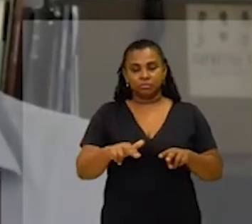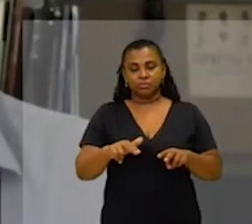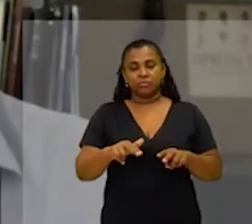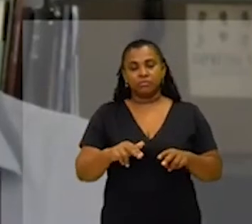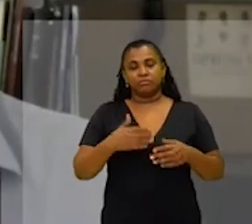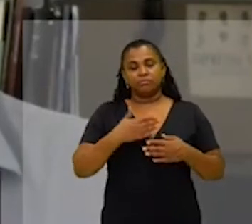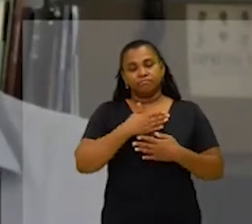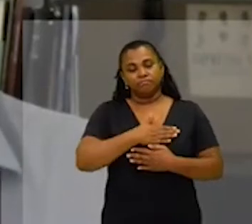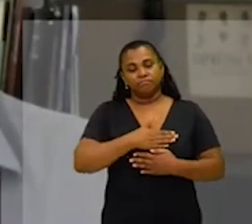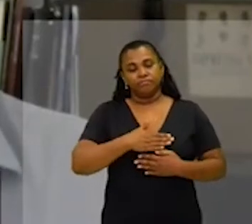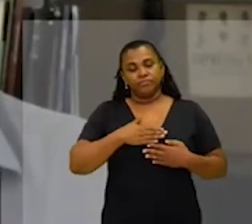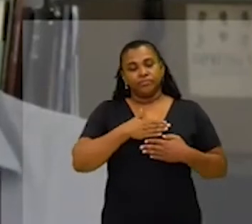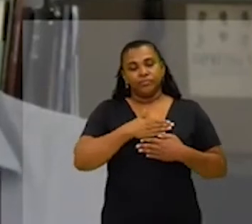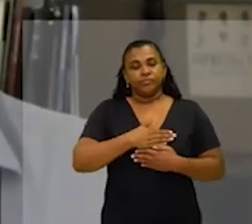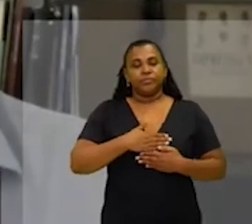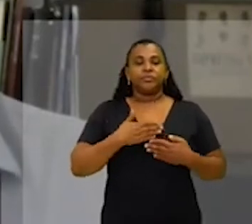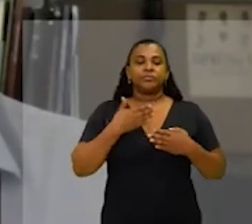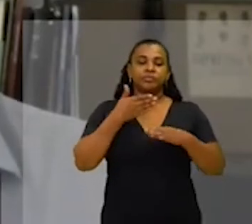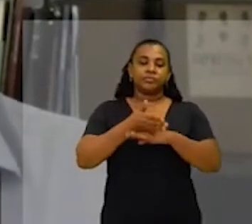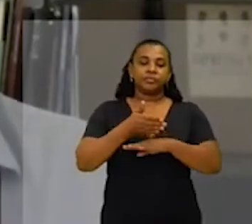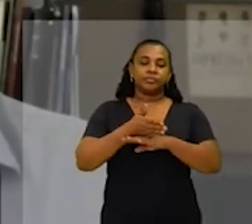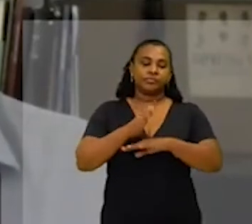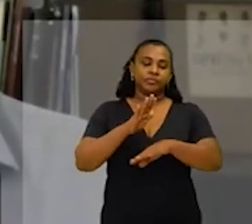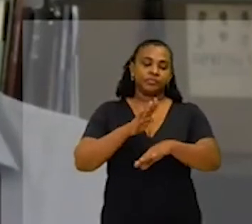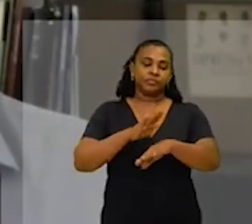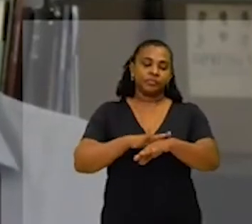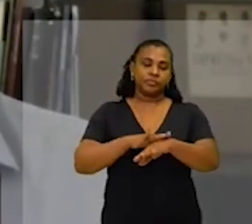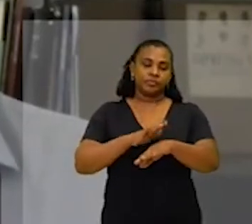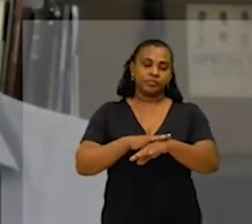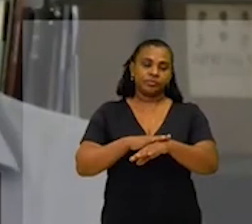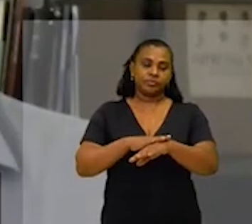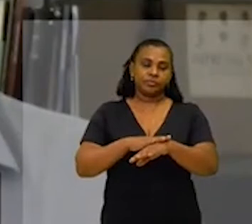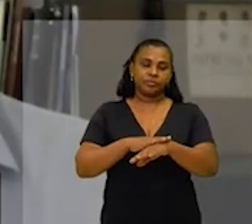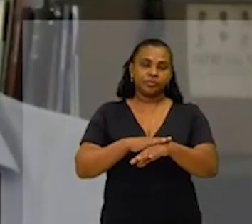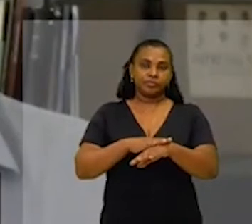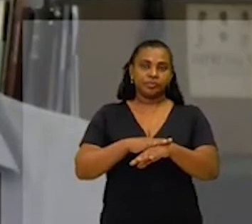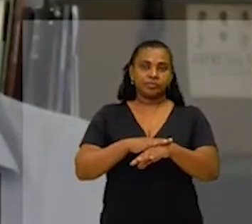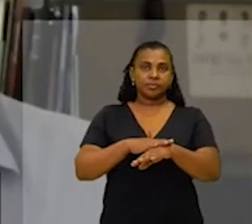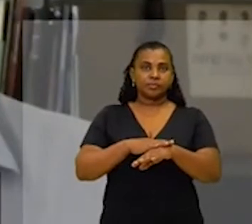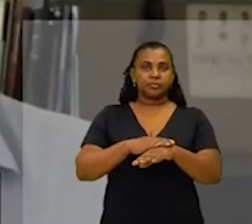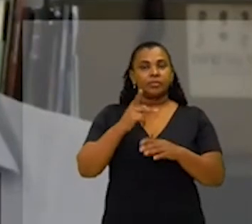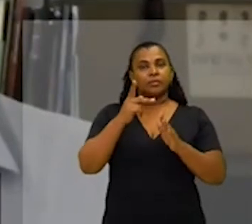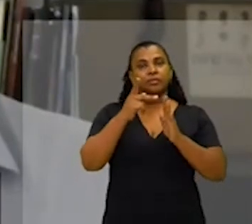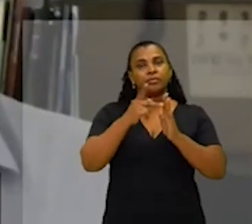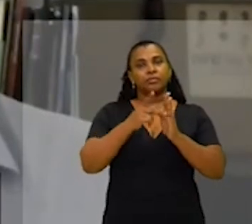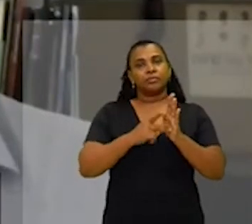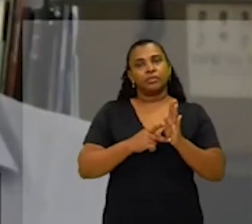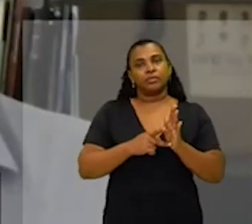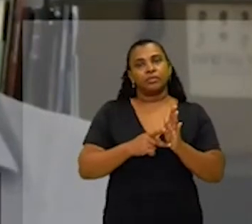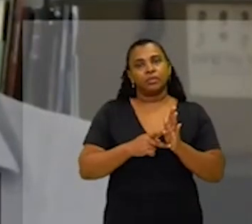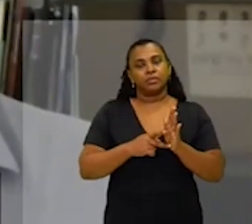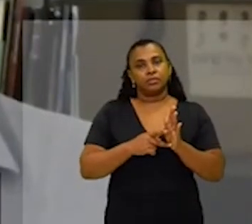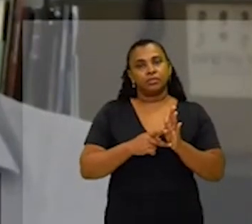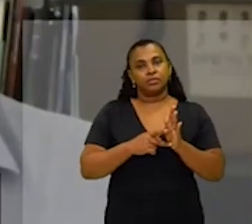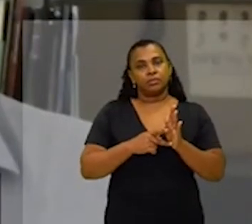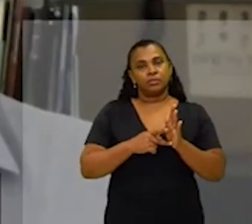enorme está participando deste momento é um projeto sistematização de normas eleitorais